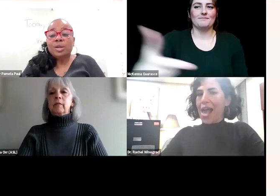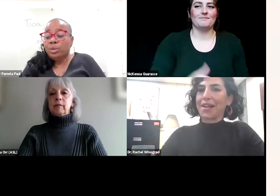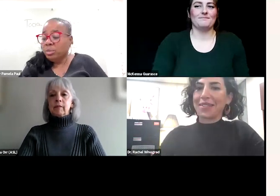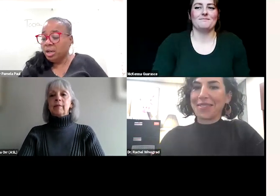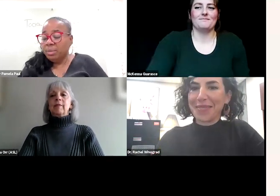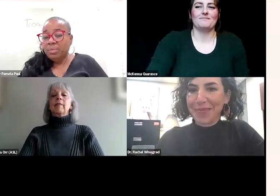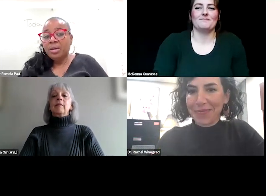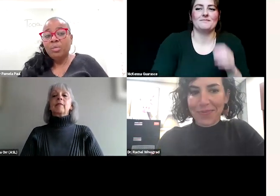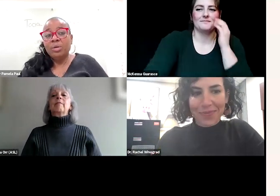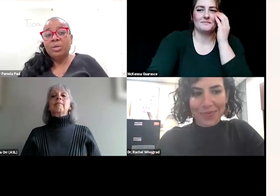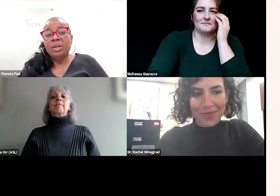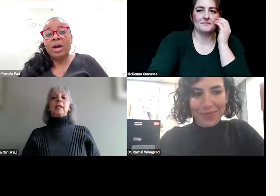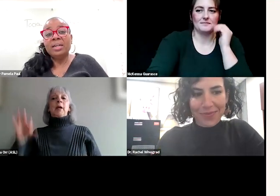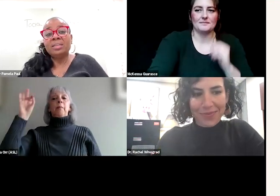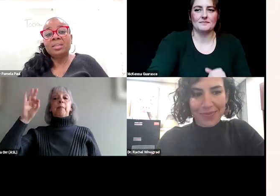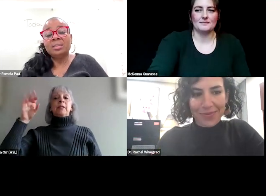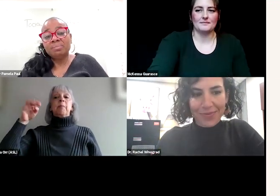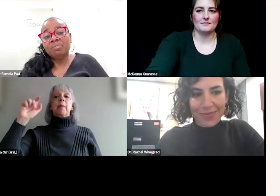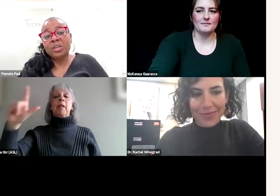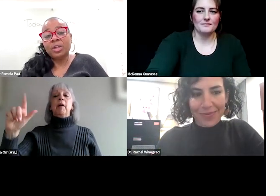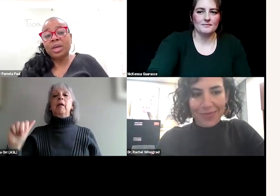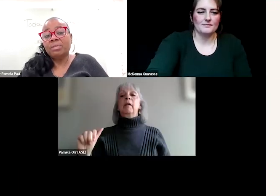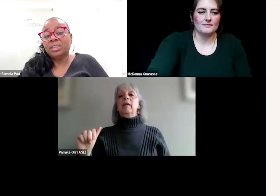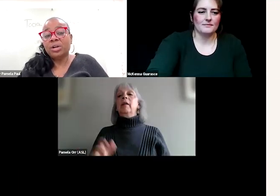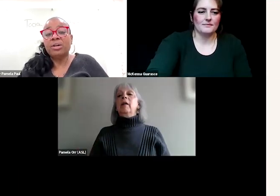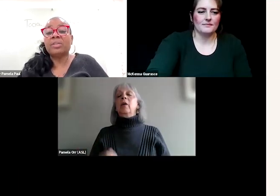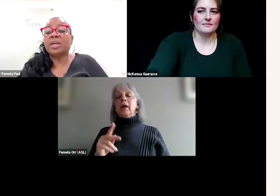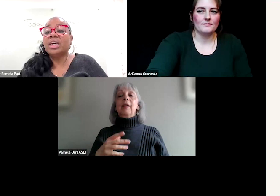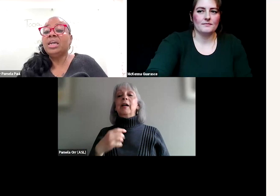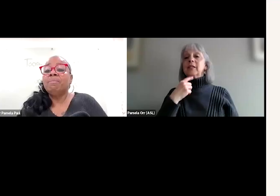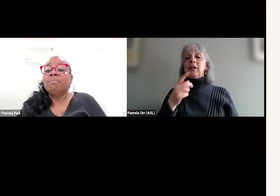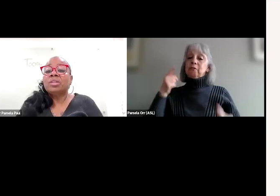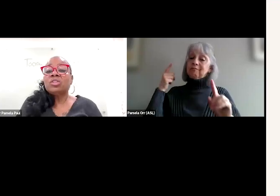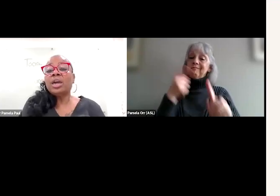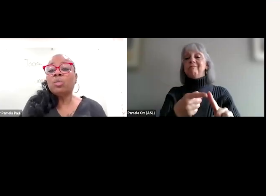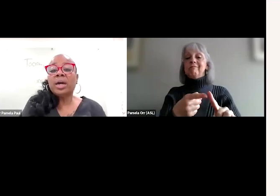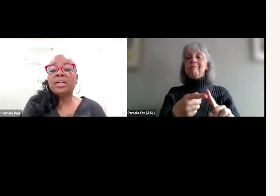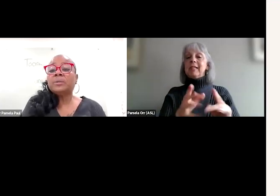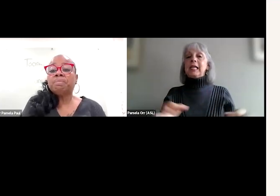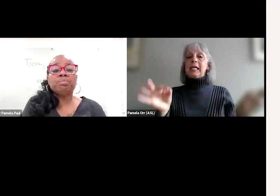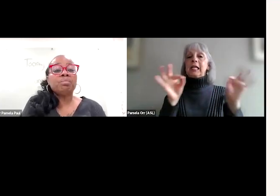Les diré que entramos al meollo del asunto. Estas son las conclusiones clave.